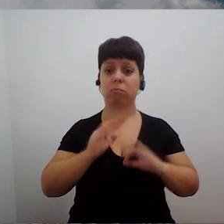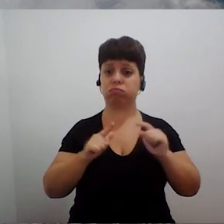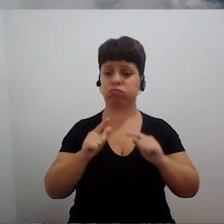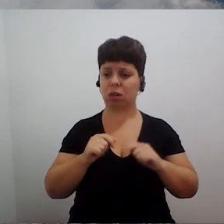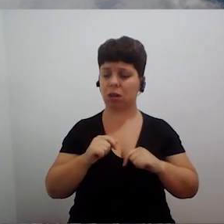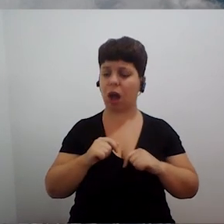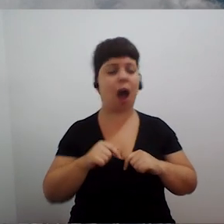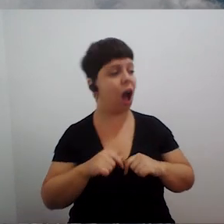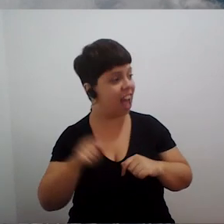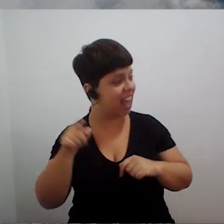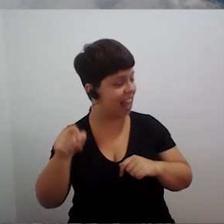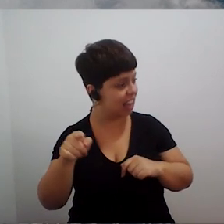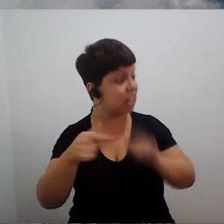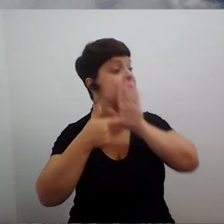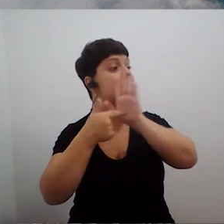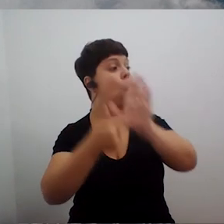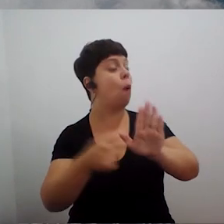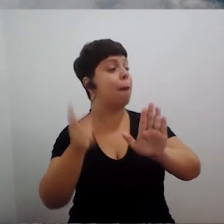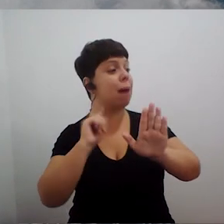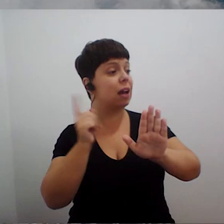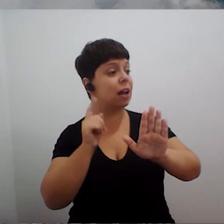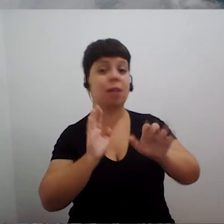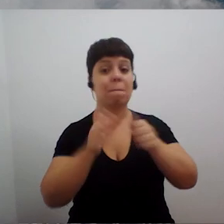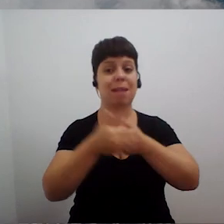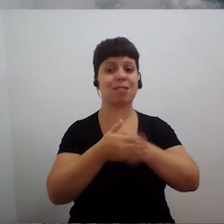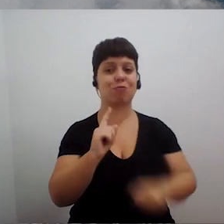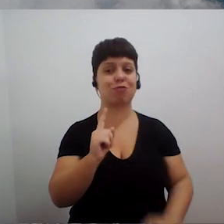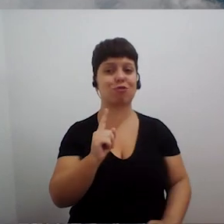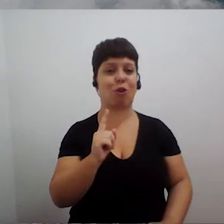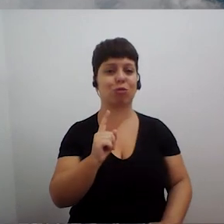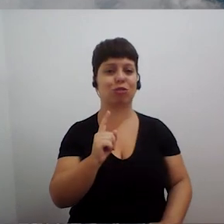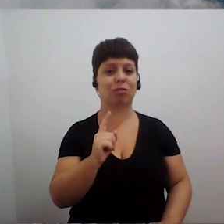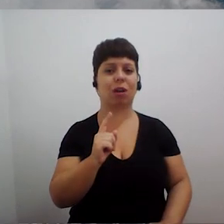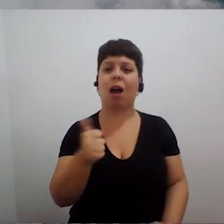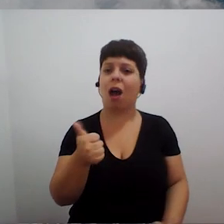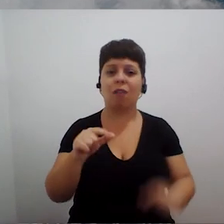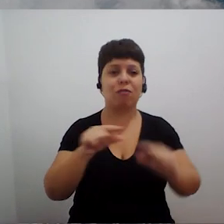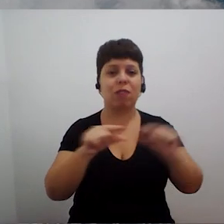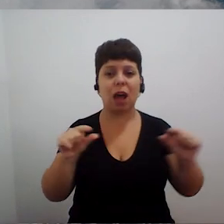e aí o taxista falou assim "Ah o fulano de tal ele não aparece nem se esconde" e eu achei genial